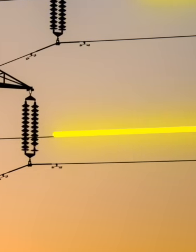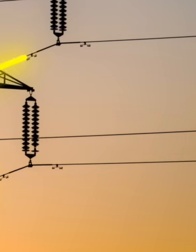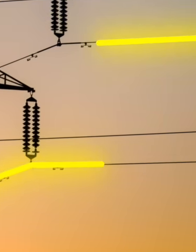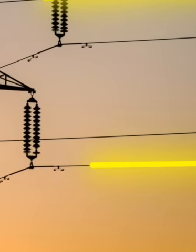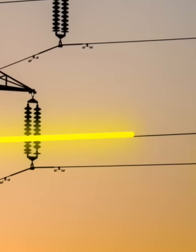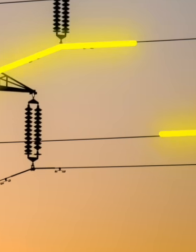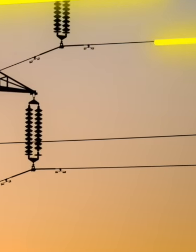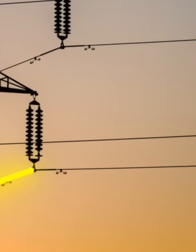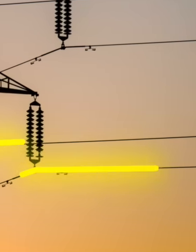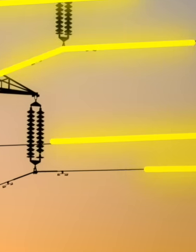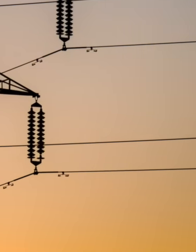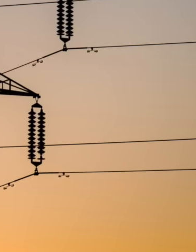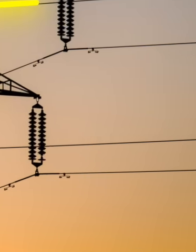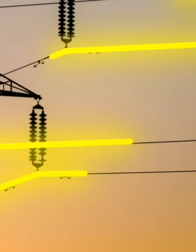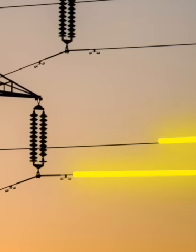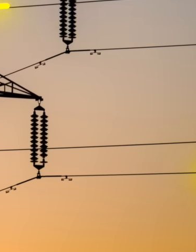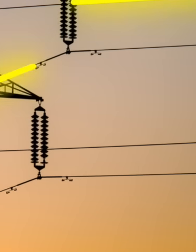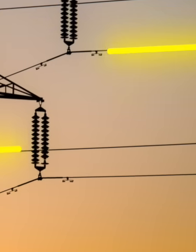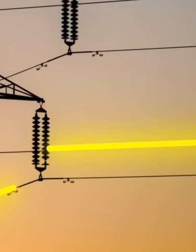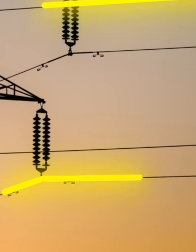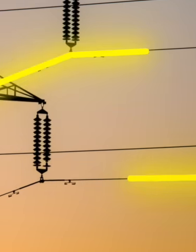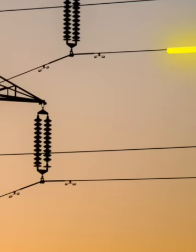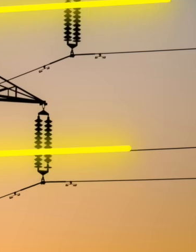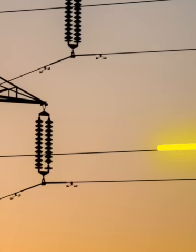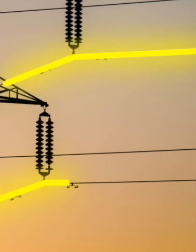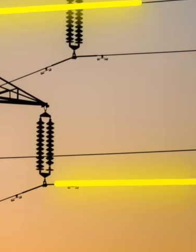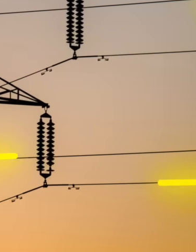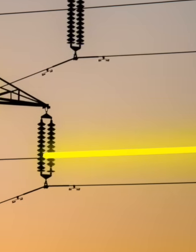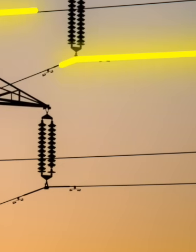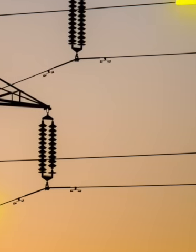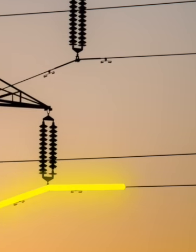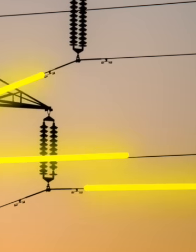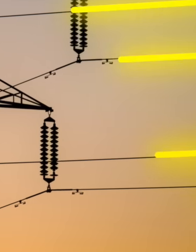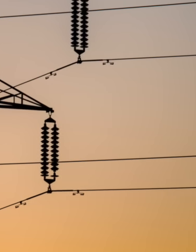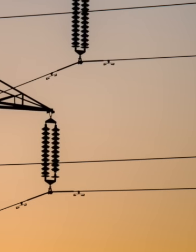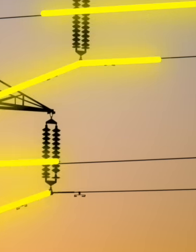suficiente fortalecer la confiabilidad del sistema y evitar riesgos futuros en el suministro